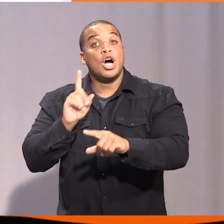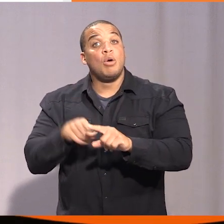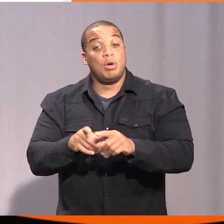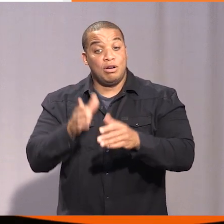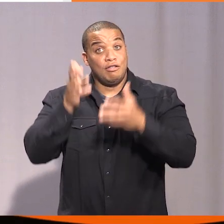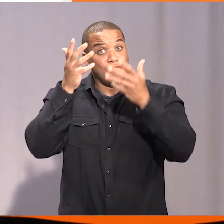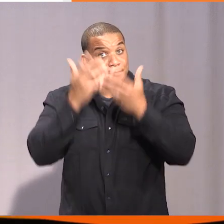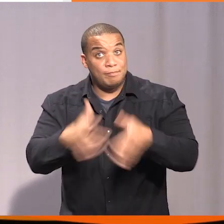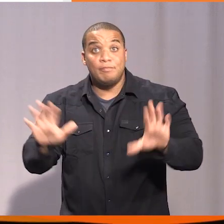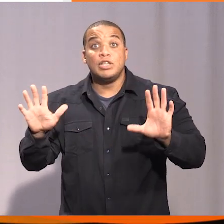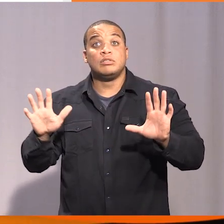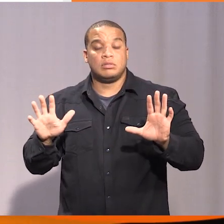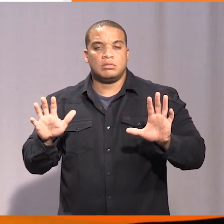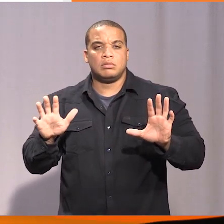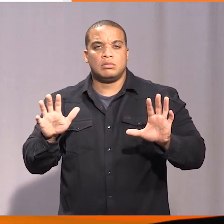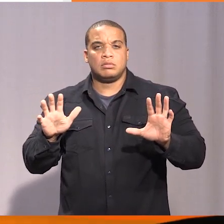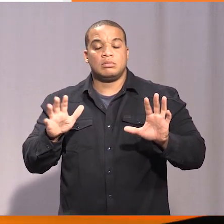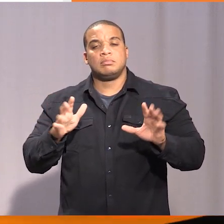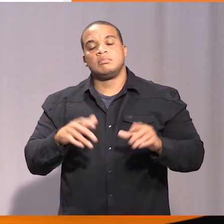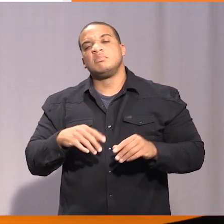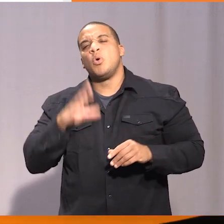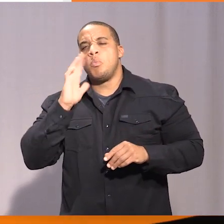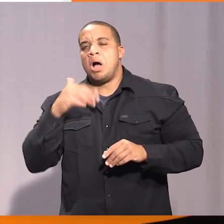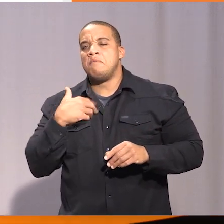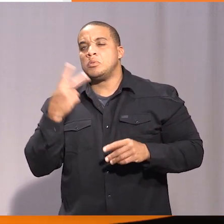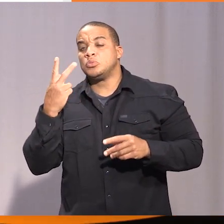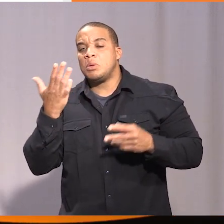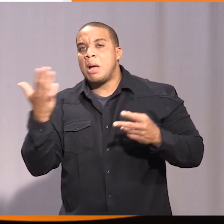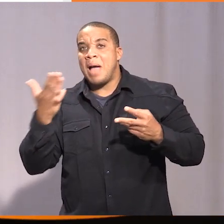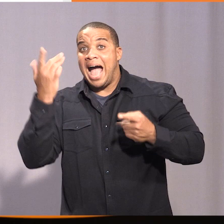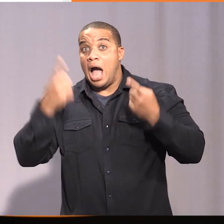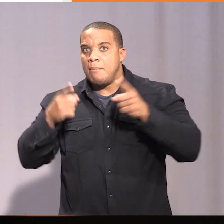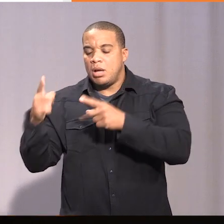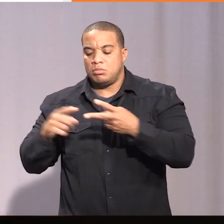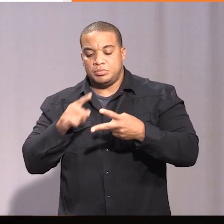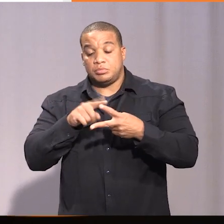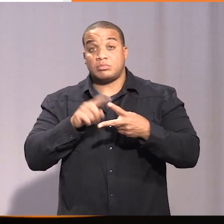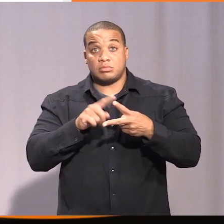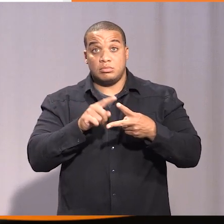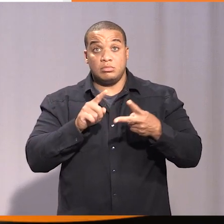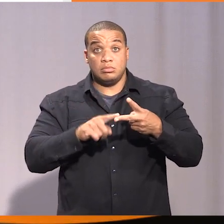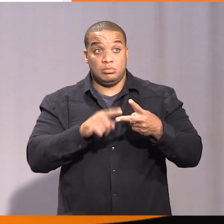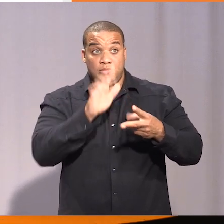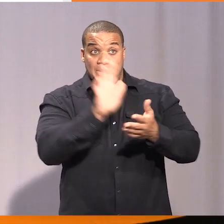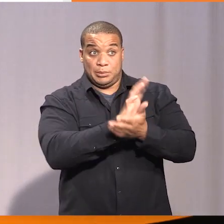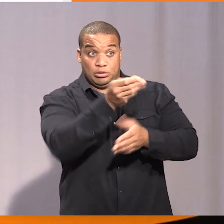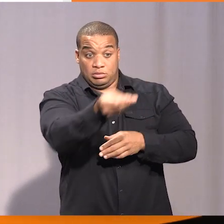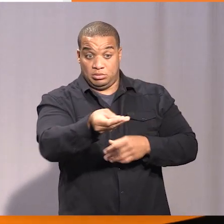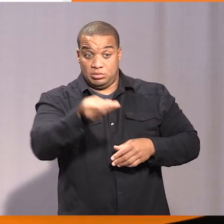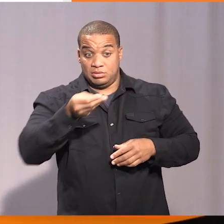La primera es que la documentación enviada no es suficiente para respaldar la solicitud de adaptaciones, y les